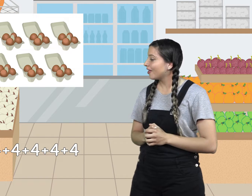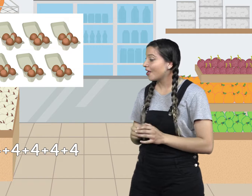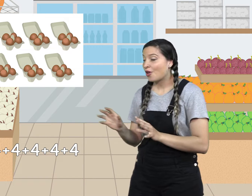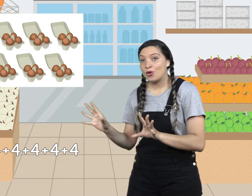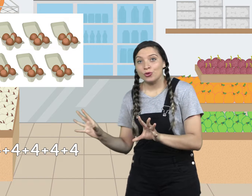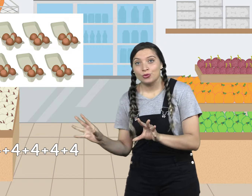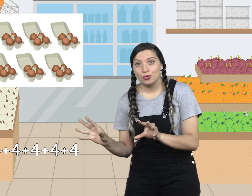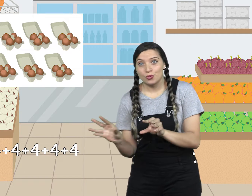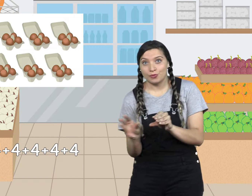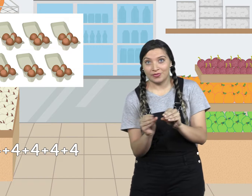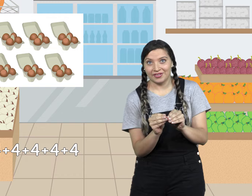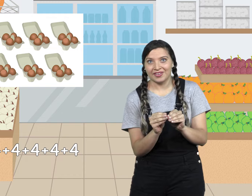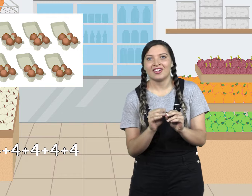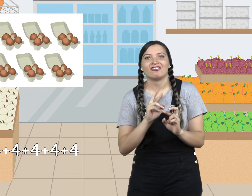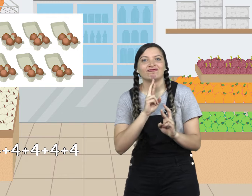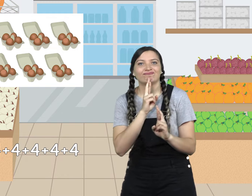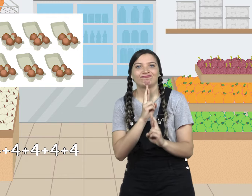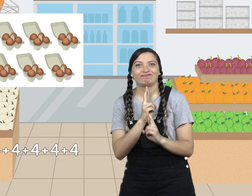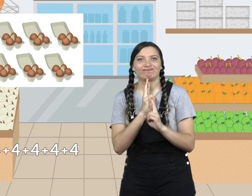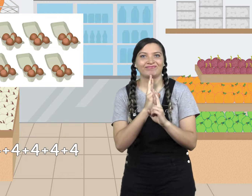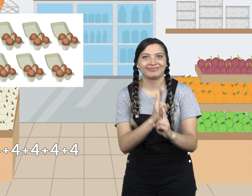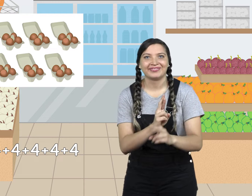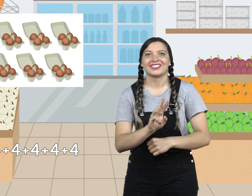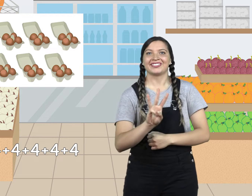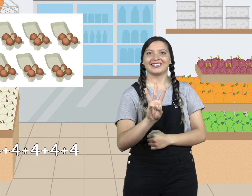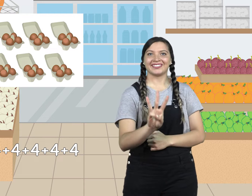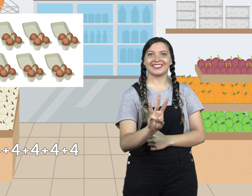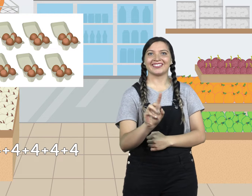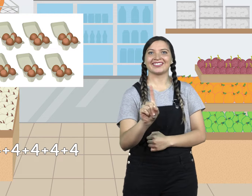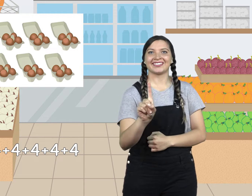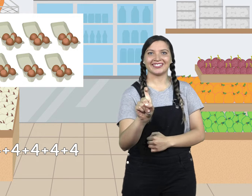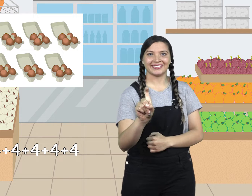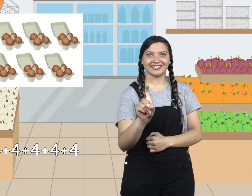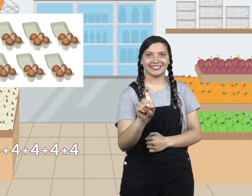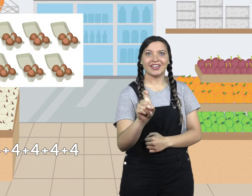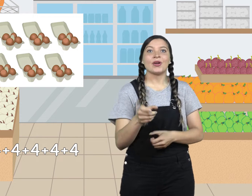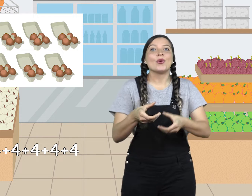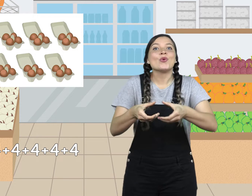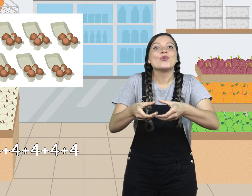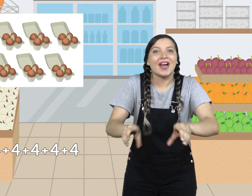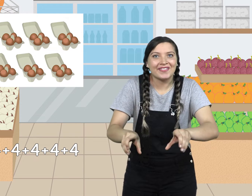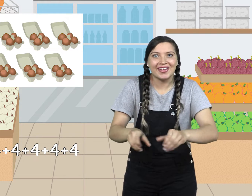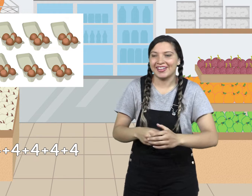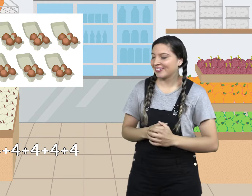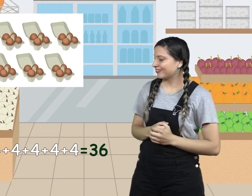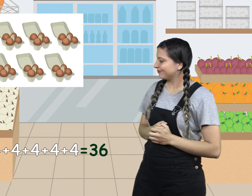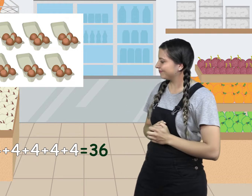Sumamos todos los cuatro para obtener el resultado de treinta y seis huevos en total.